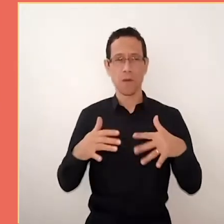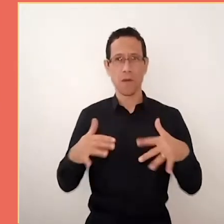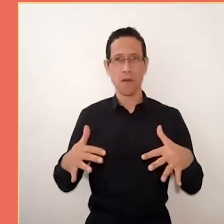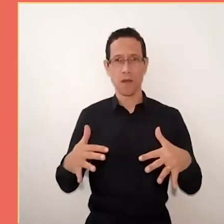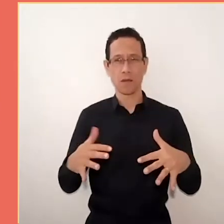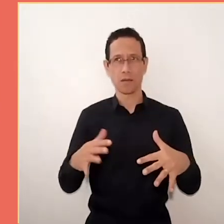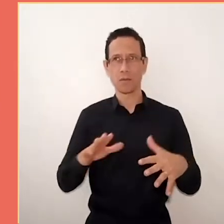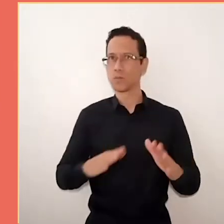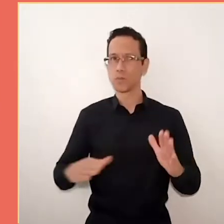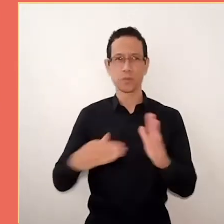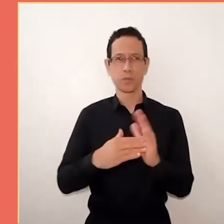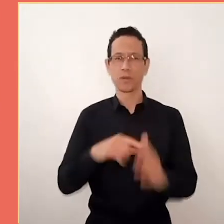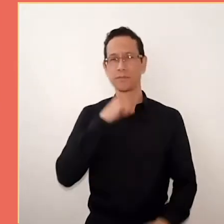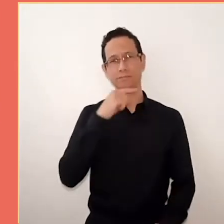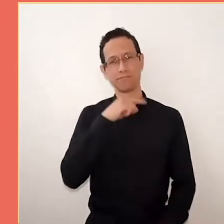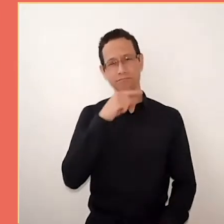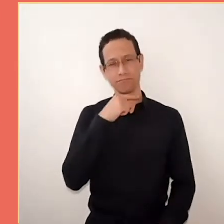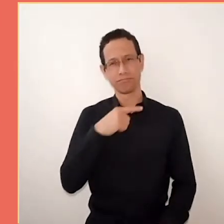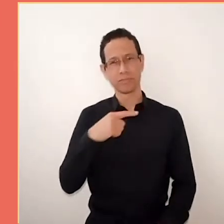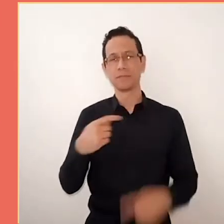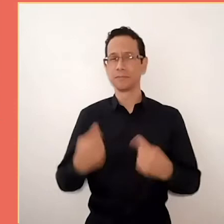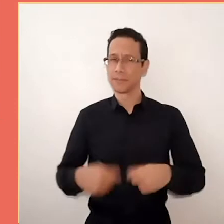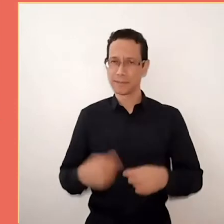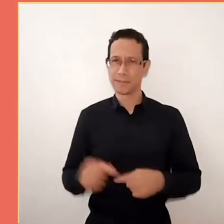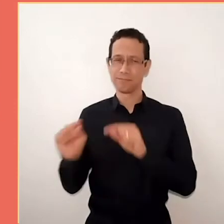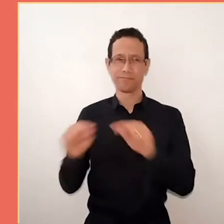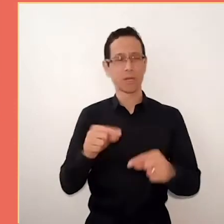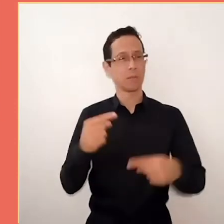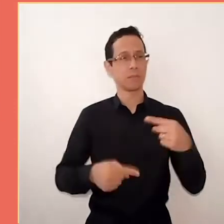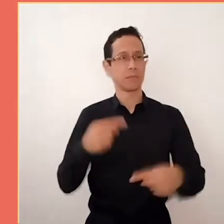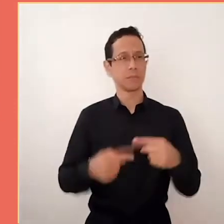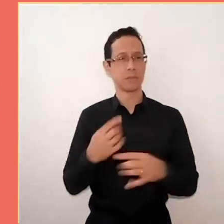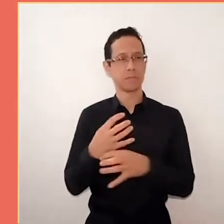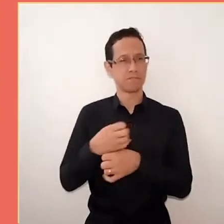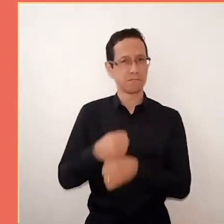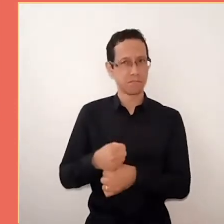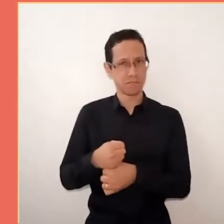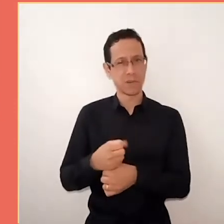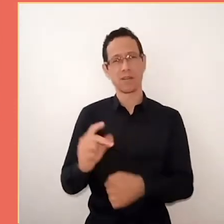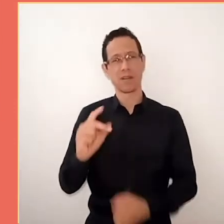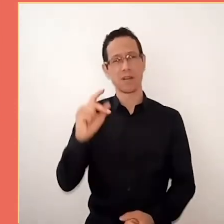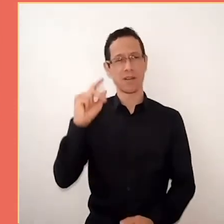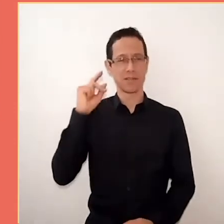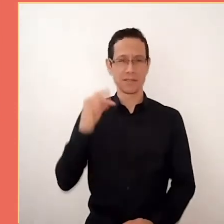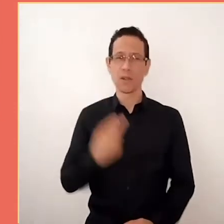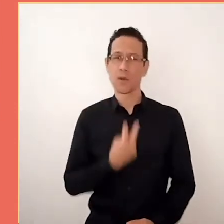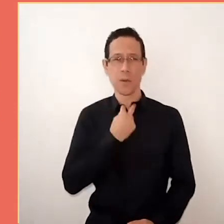frente a políticas homogeneizadas, antiquadas, que não podem e, muitas vezes, nem querem